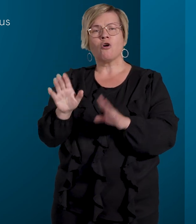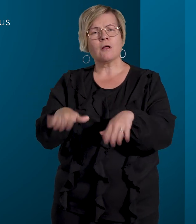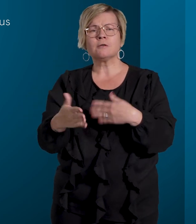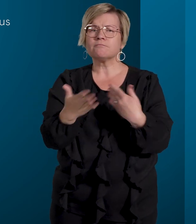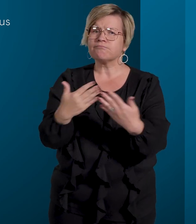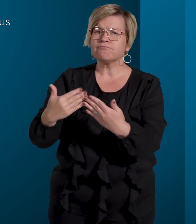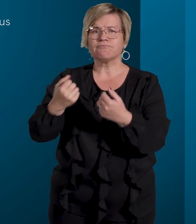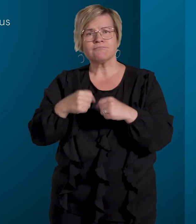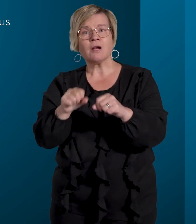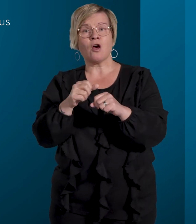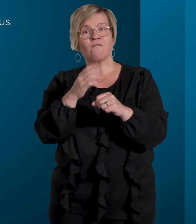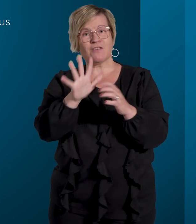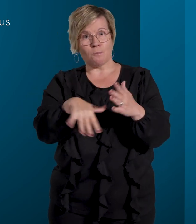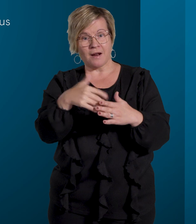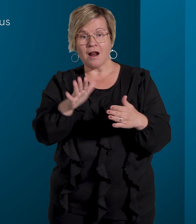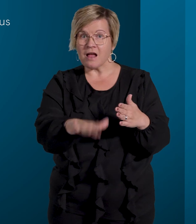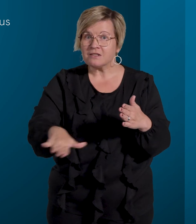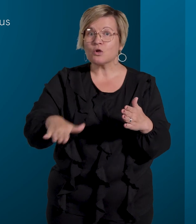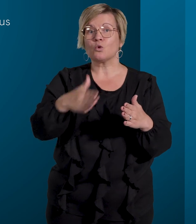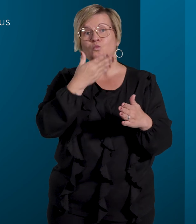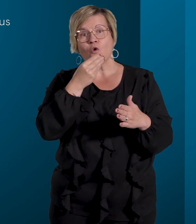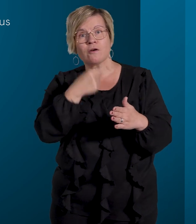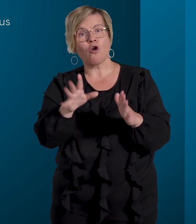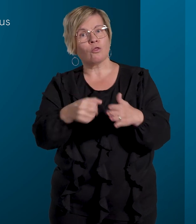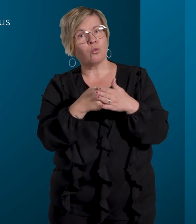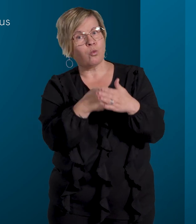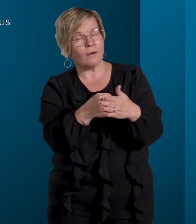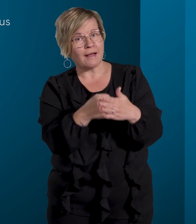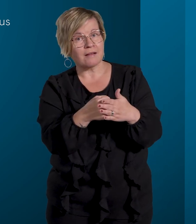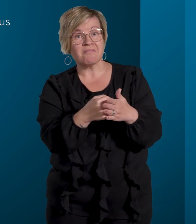joka on toiminut viittomakielisten lasten ja nuorten hyväksi.